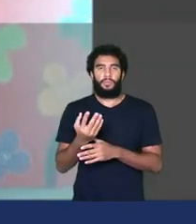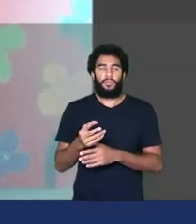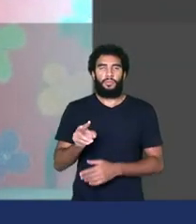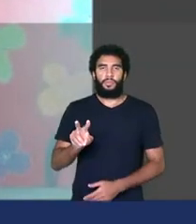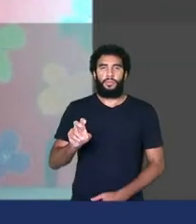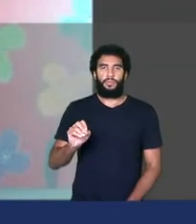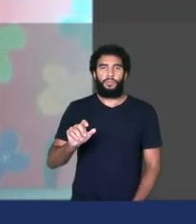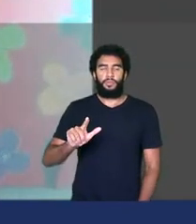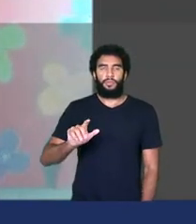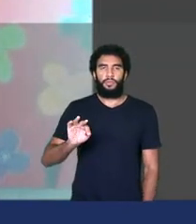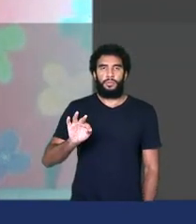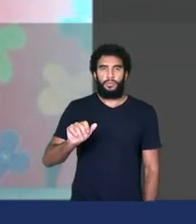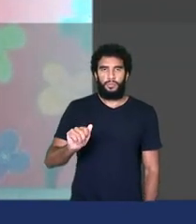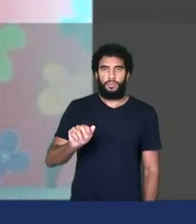A PARTE DO AÇ O, QUANDO ELE